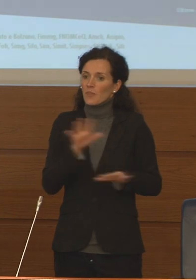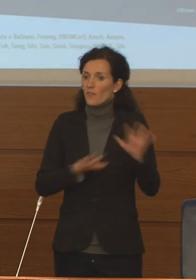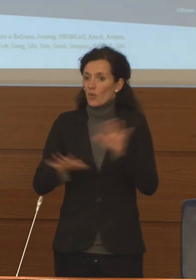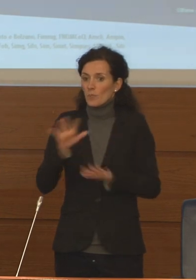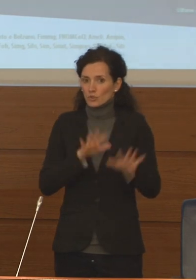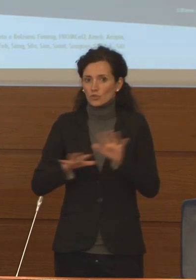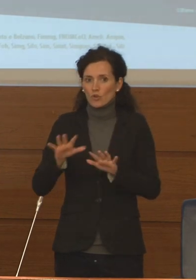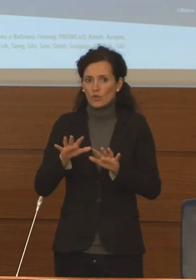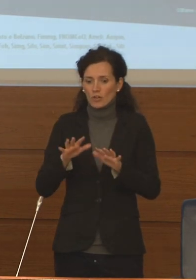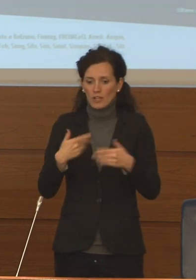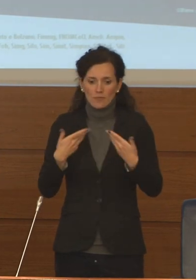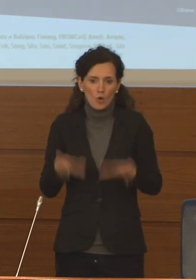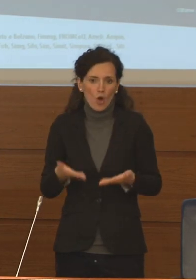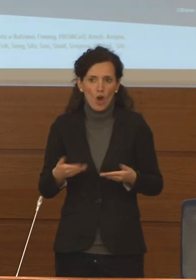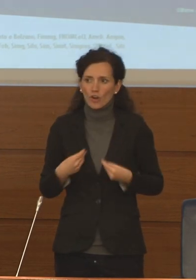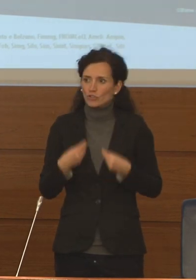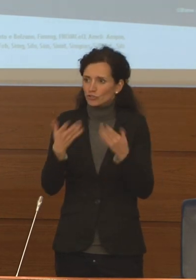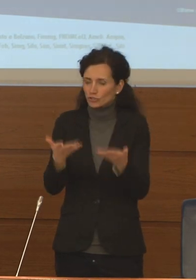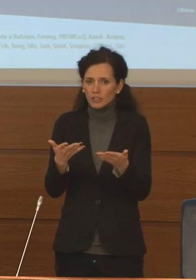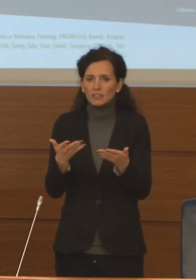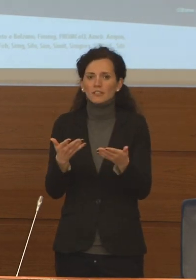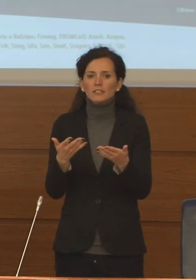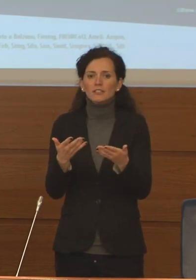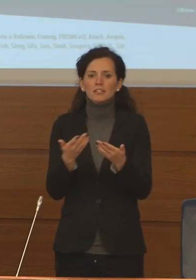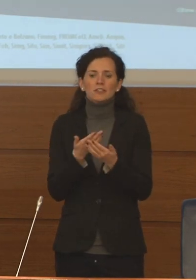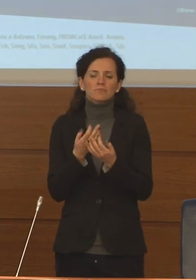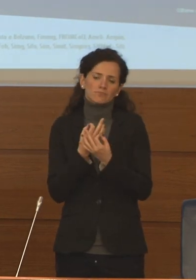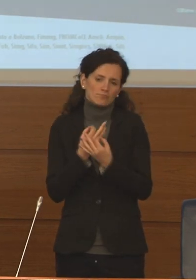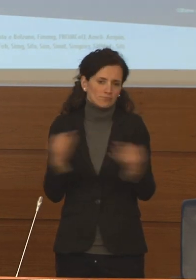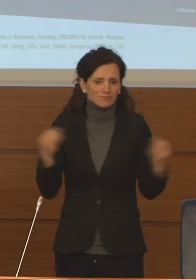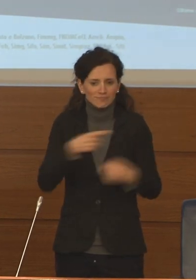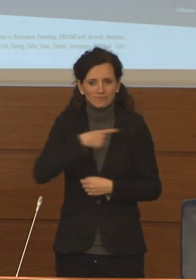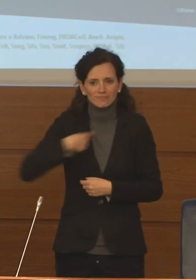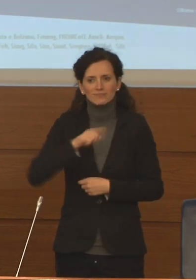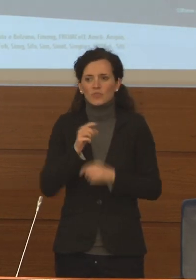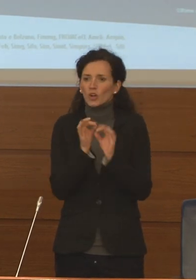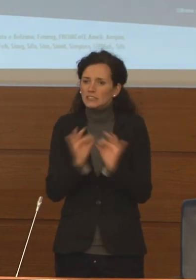avevamo oggi da darvi, ovviamente siamo disponibili per delle domande